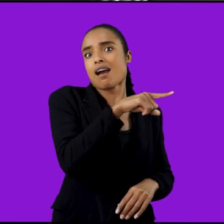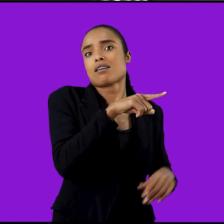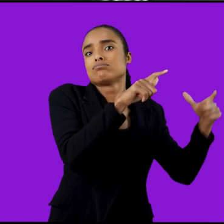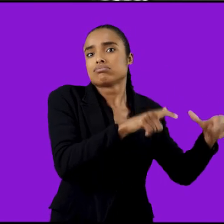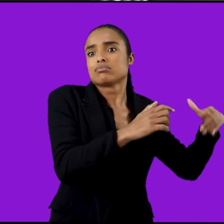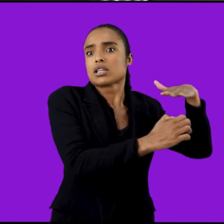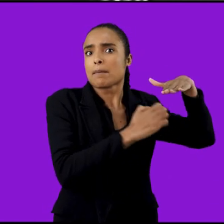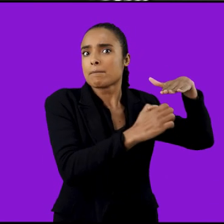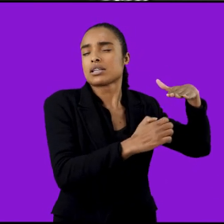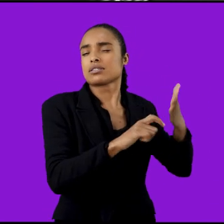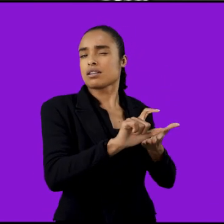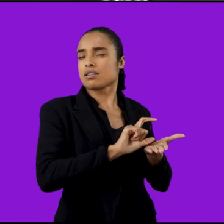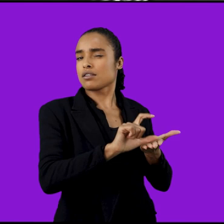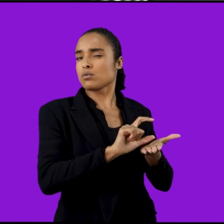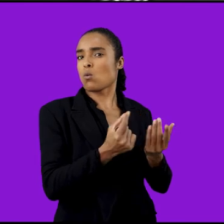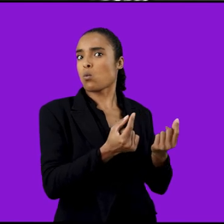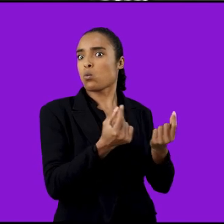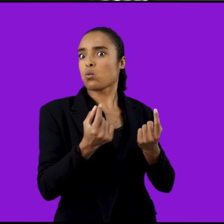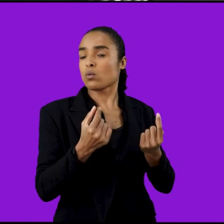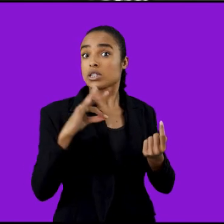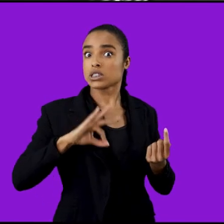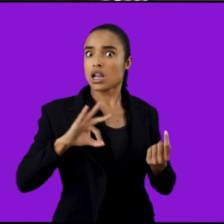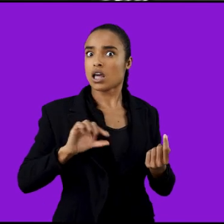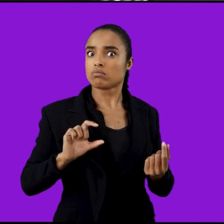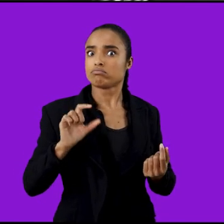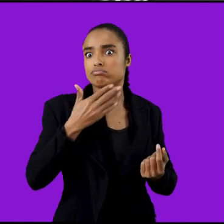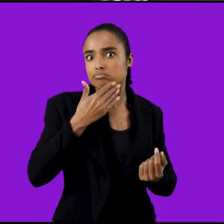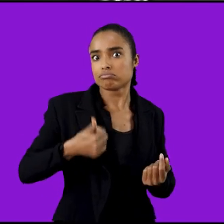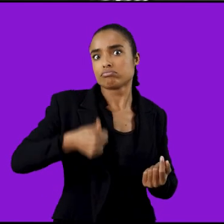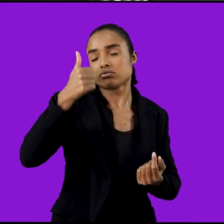aí eu passei a ganhar um pouco mais de dinheiro. E aí. A idade, assim. De 19 anos? Imagina,